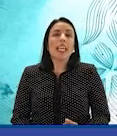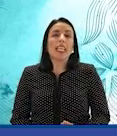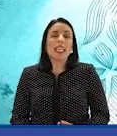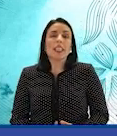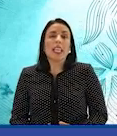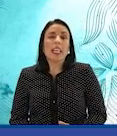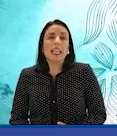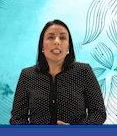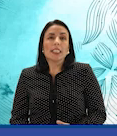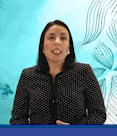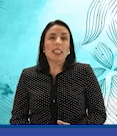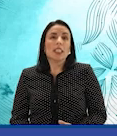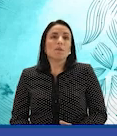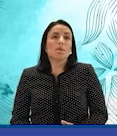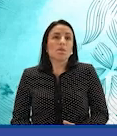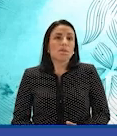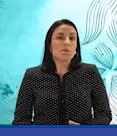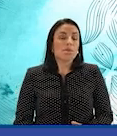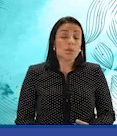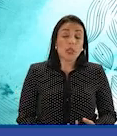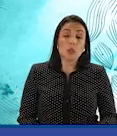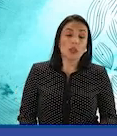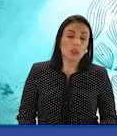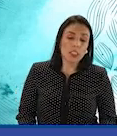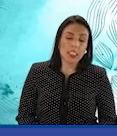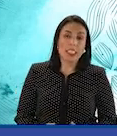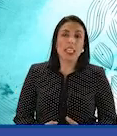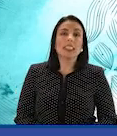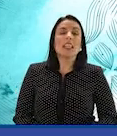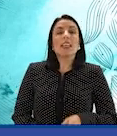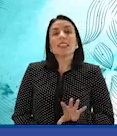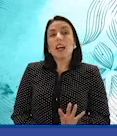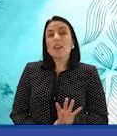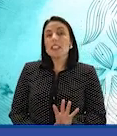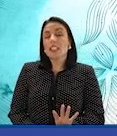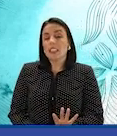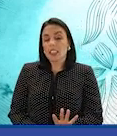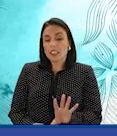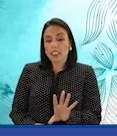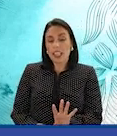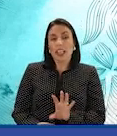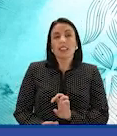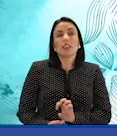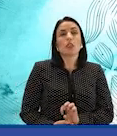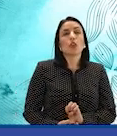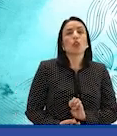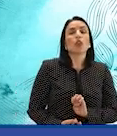y de presupuestos iniciales. Cabe resaltar que nosotros